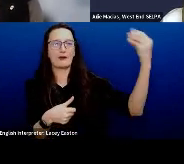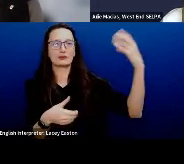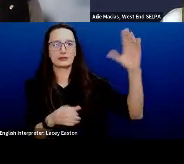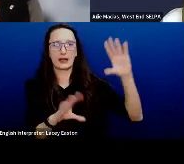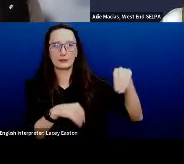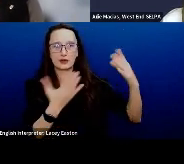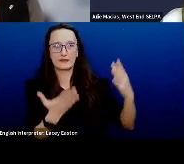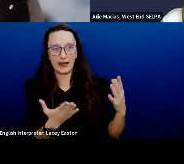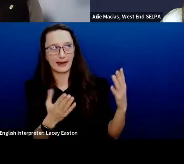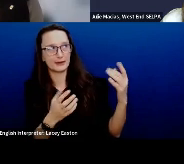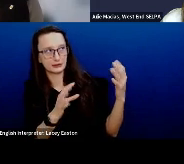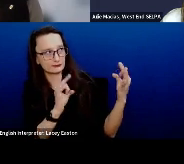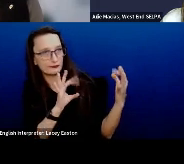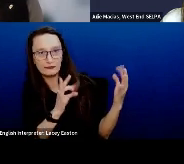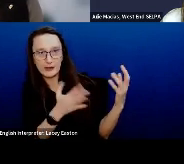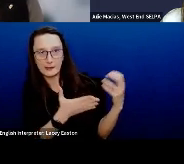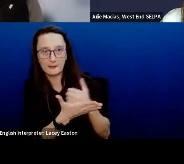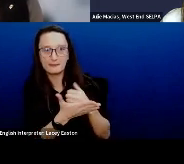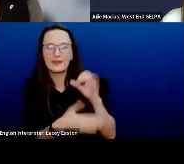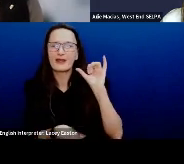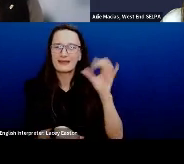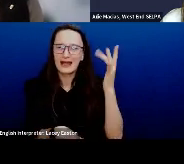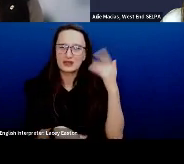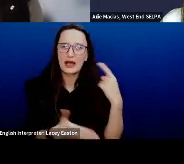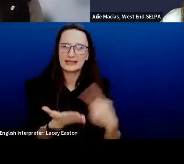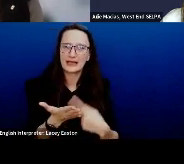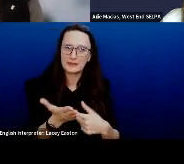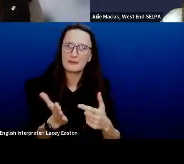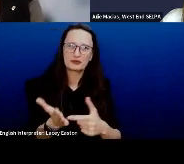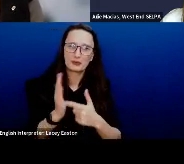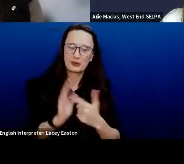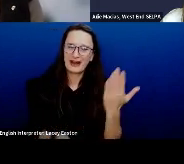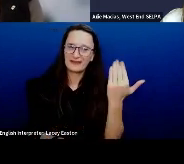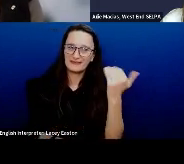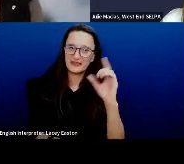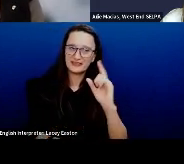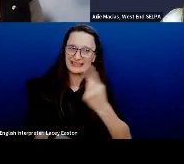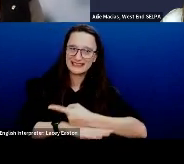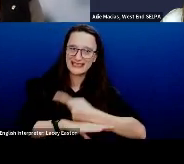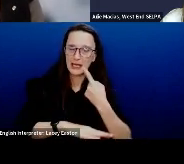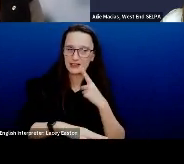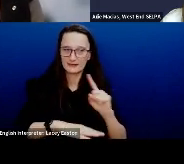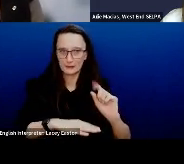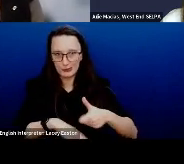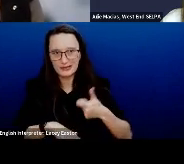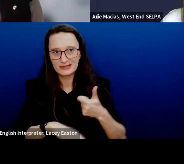estudiante, incluidos los proveedores externos, por lo que a veces es